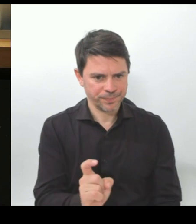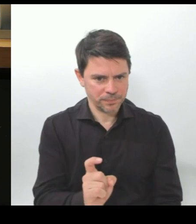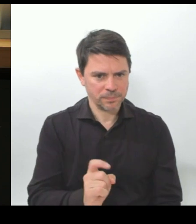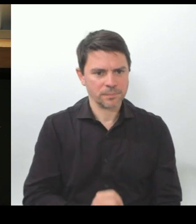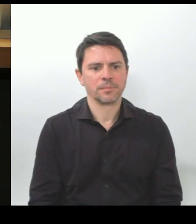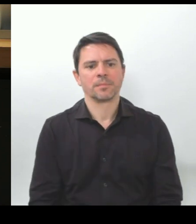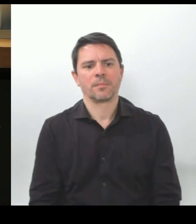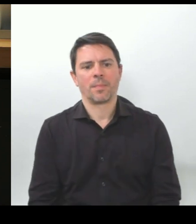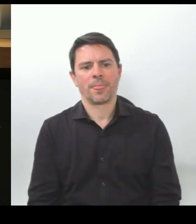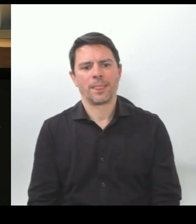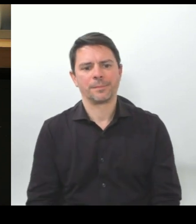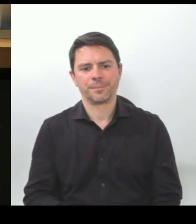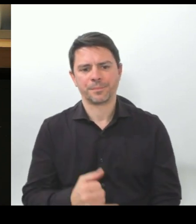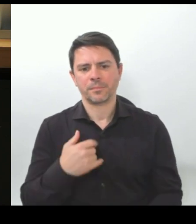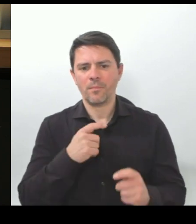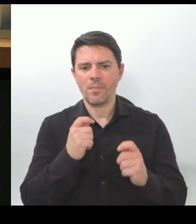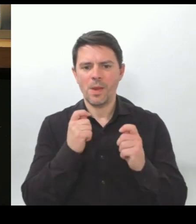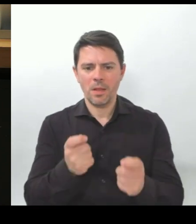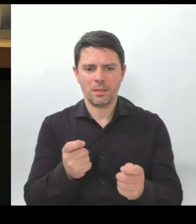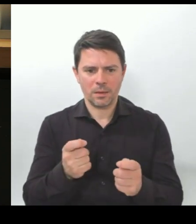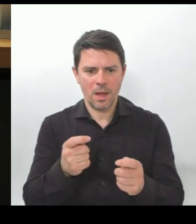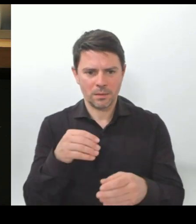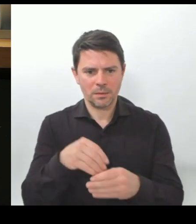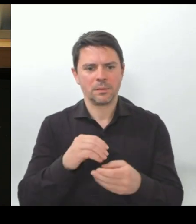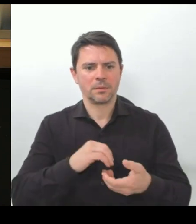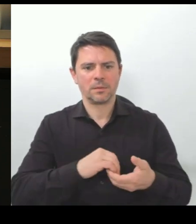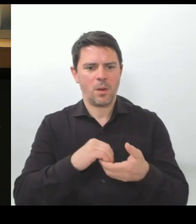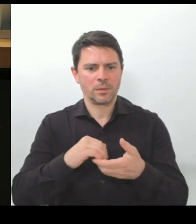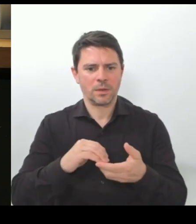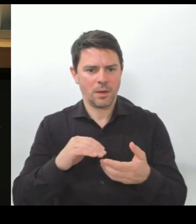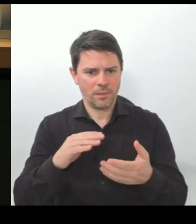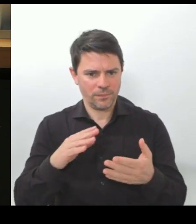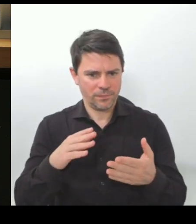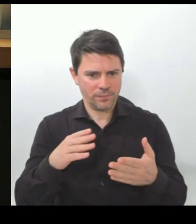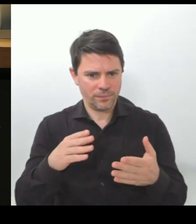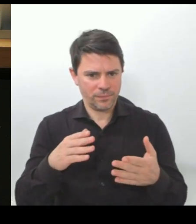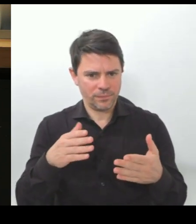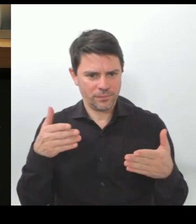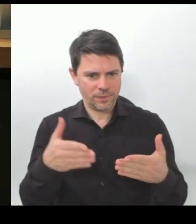Er kommt schon. Kommt schon. Ich hab ihn schon gesehen.(Rednerwechse)